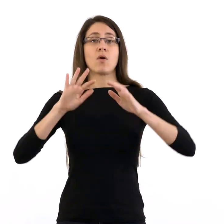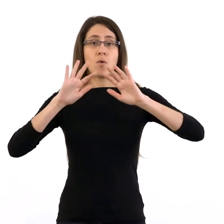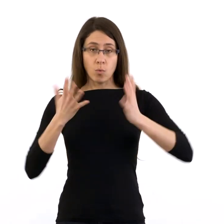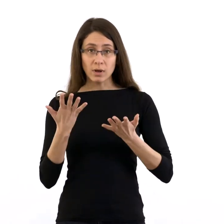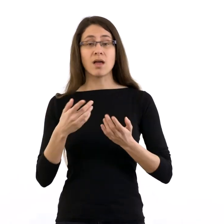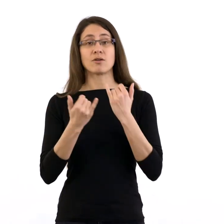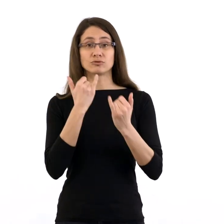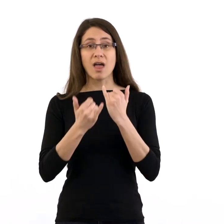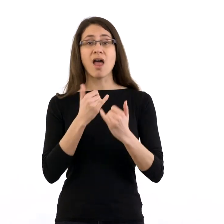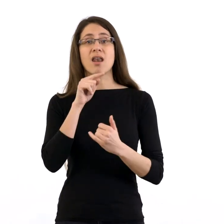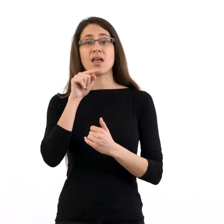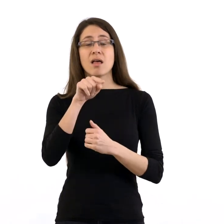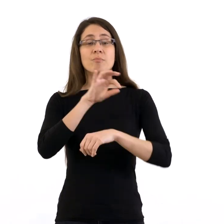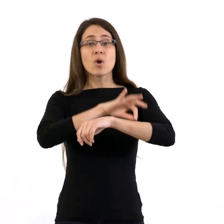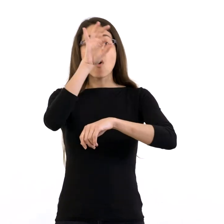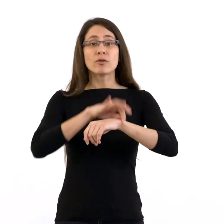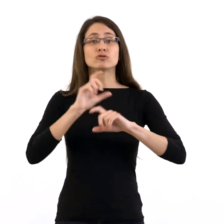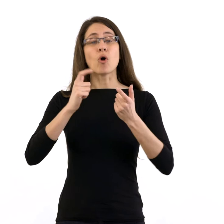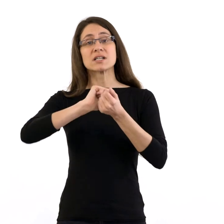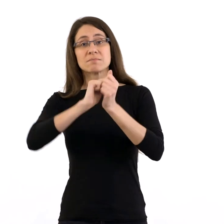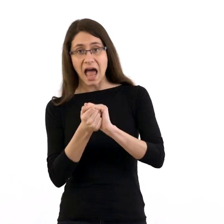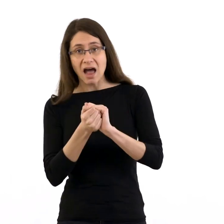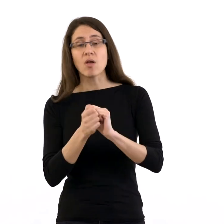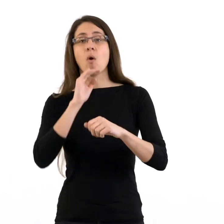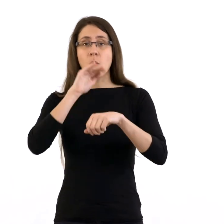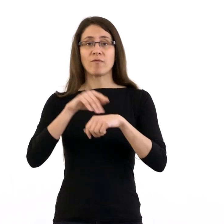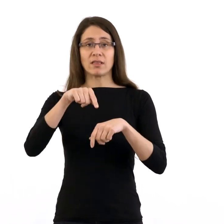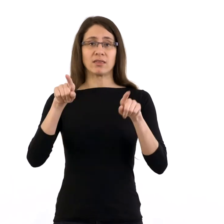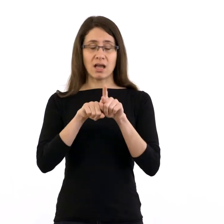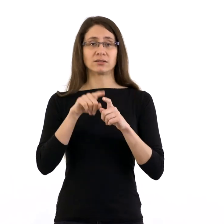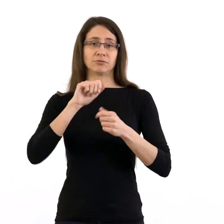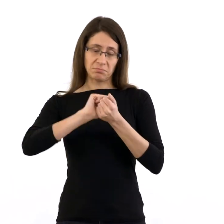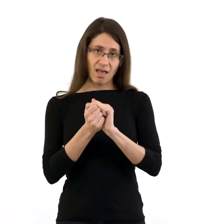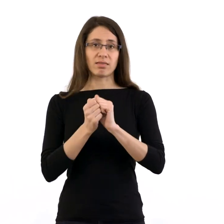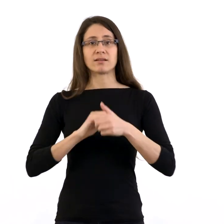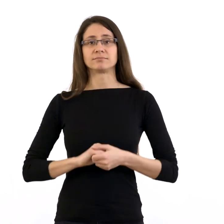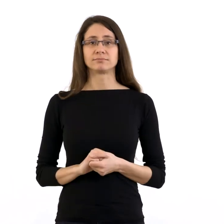Jeżeli w projekcie następują zmiany, to w umowie też są zmiany.